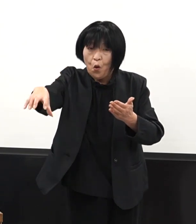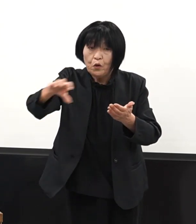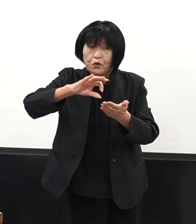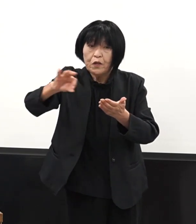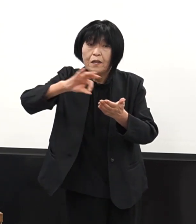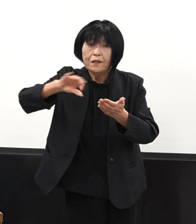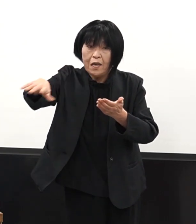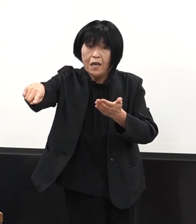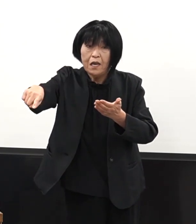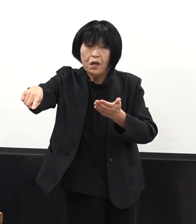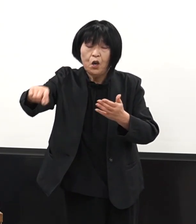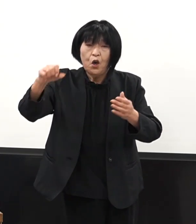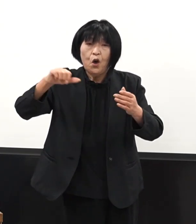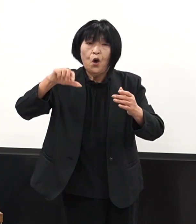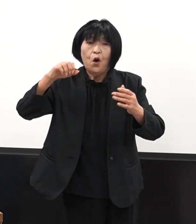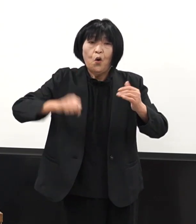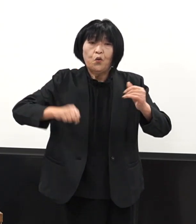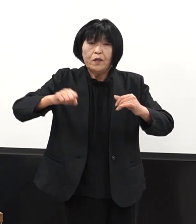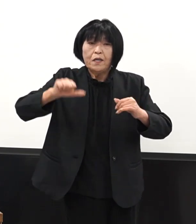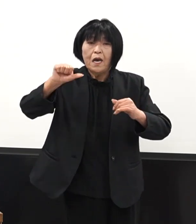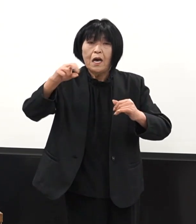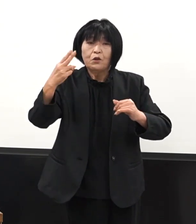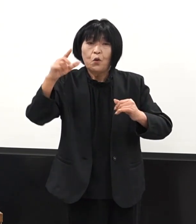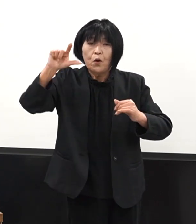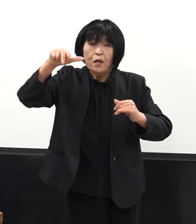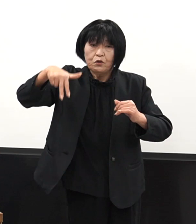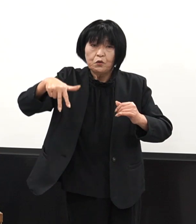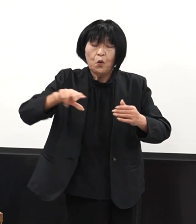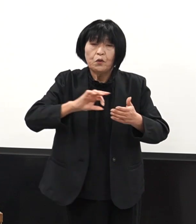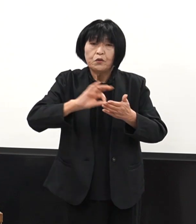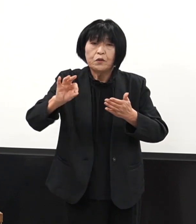フリーアドレスを導入いたします